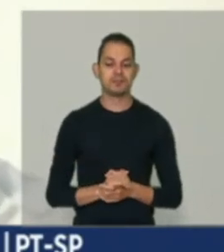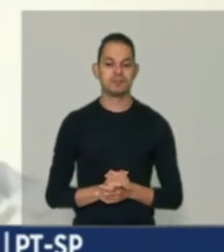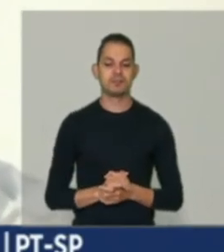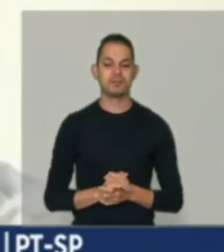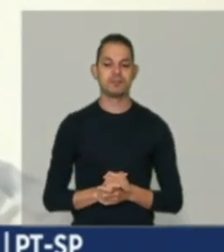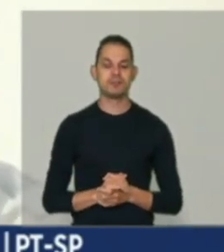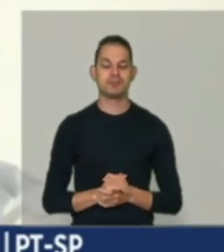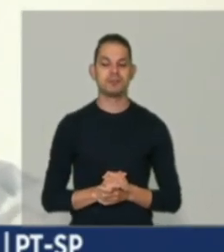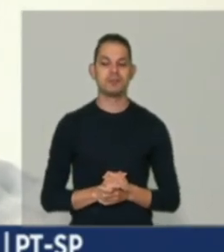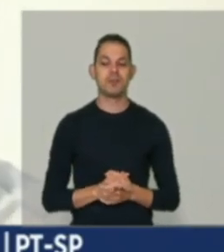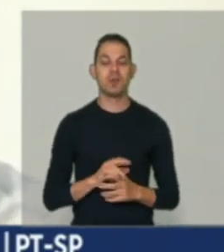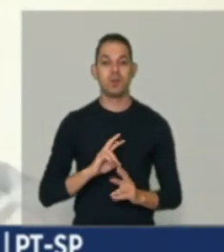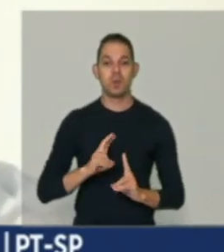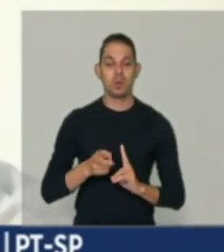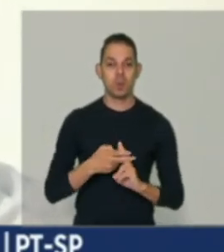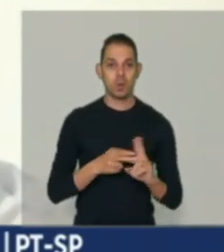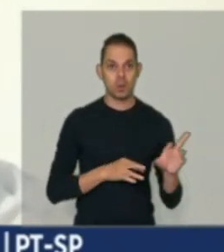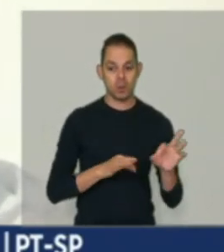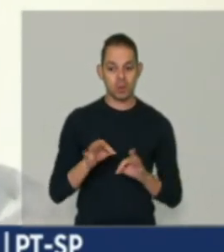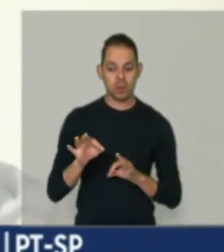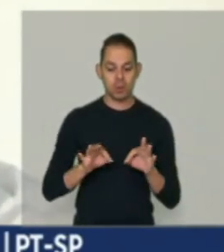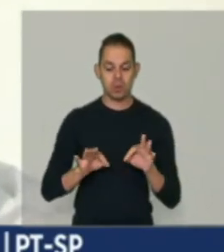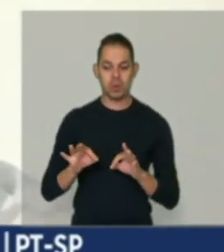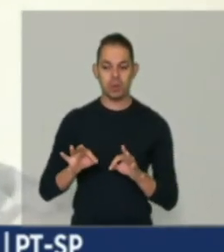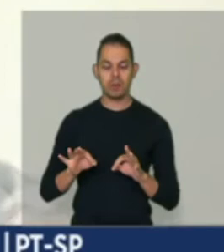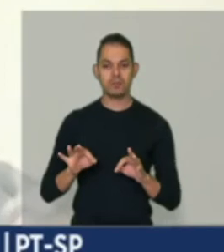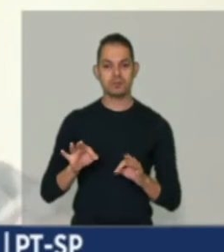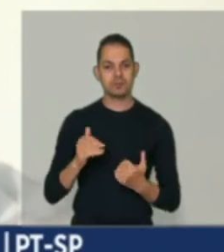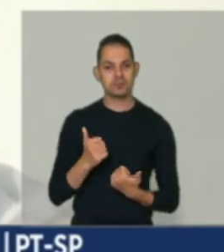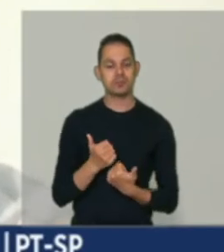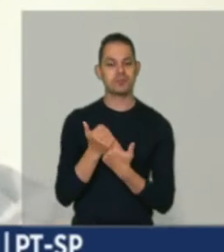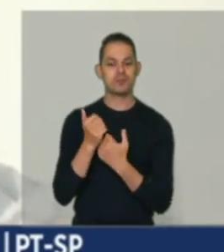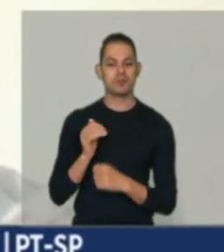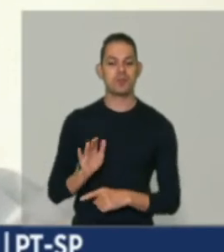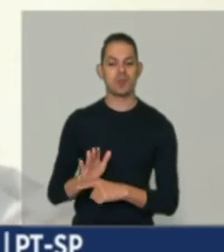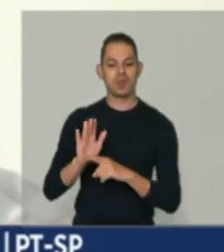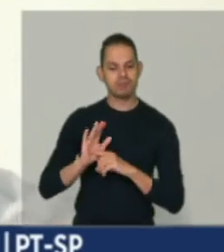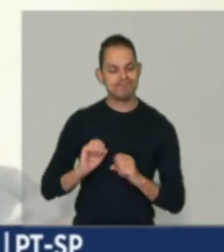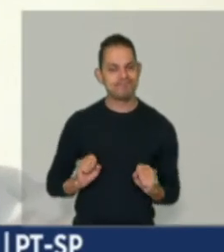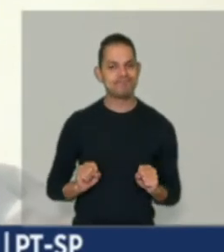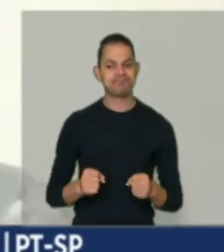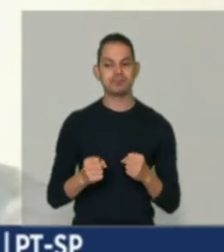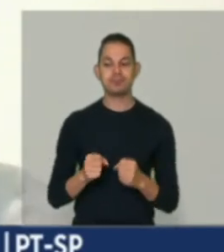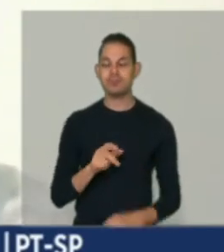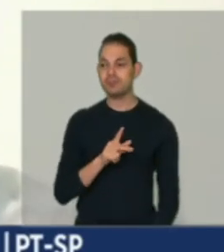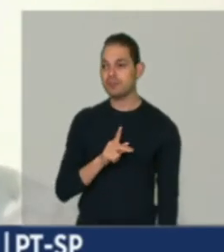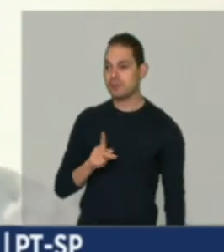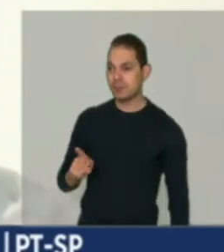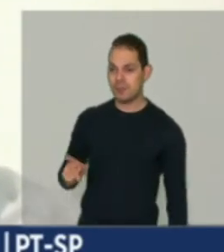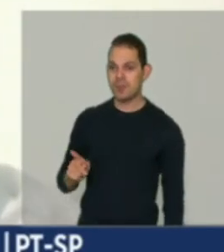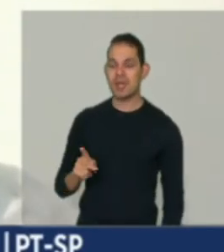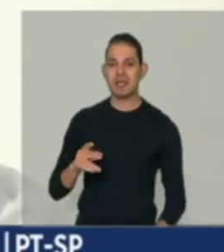AMPLIARMOS O SUS PARA DAR CONTA DESTE ESFORÇO. PRESIDENTE, TENHO CERTEZA ABSOLUTA QUE ESSA É UMA REALIDADE DE VÁRIOS